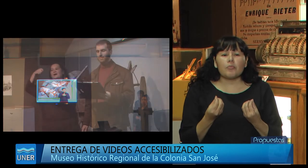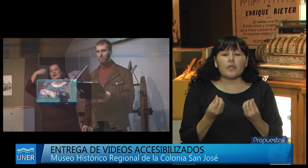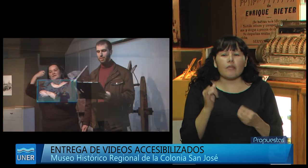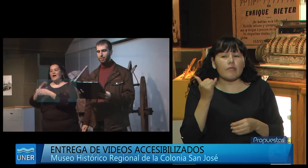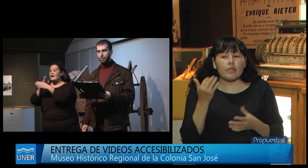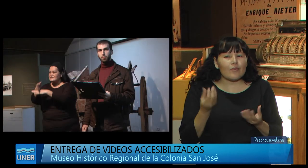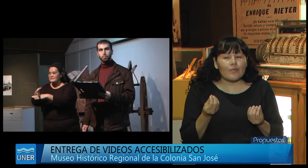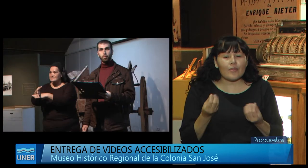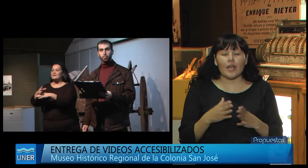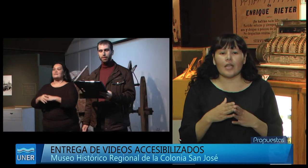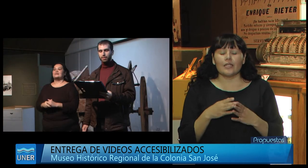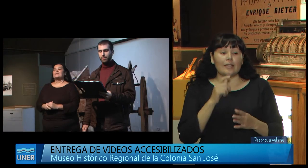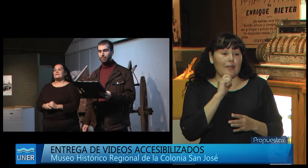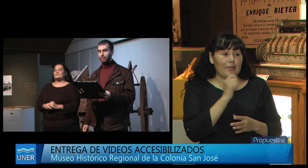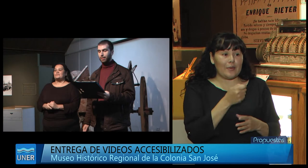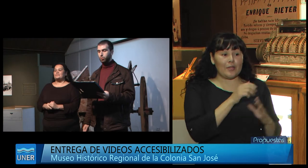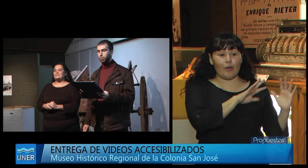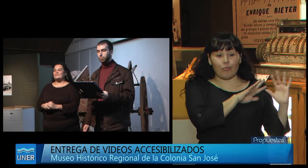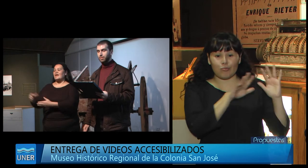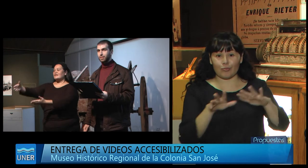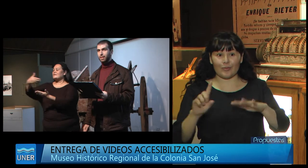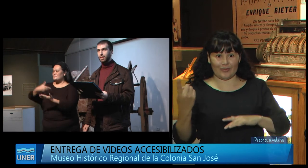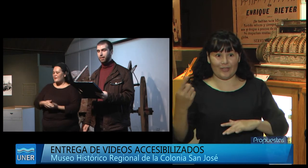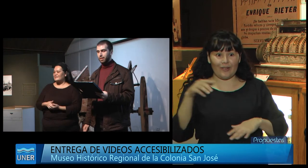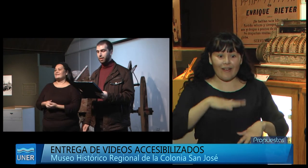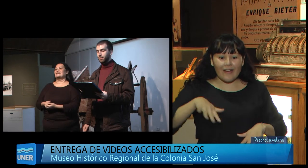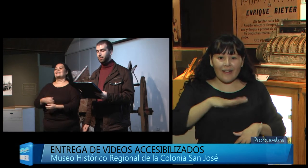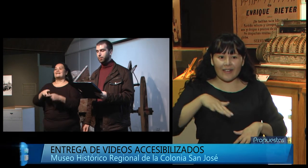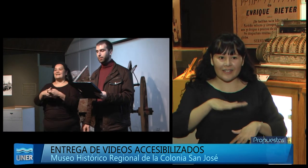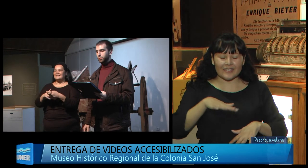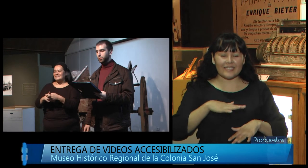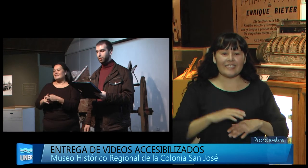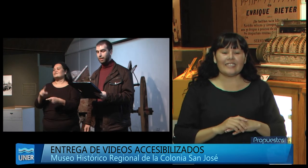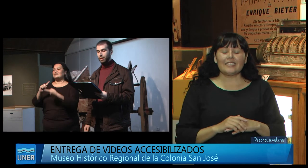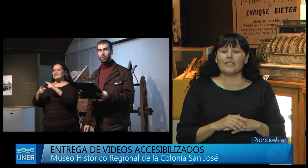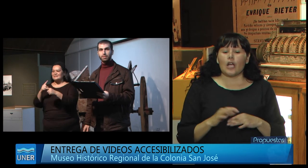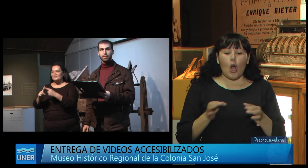de San José y que ellos estaban involucrados en un proyecto de accesibilidad del museo,